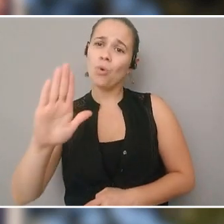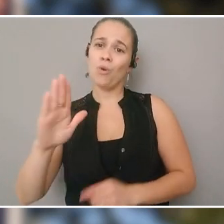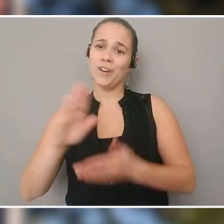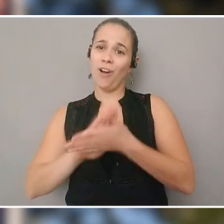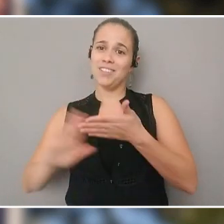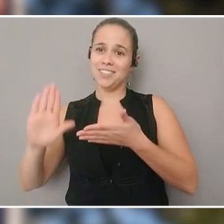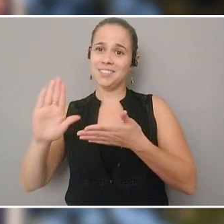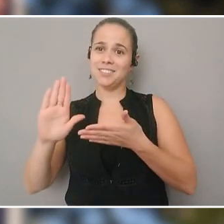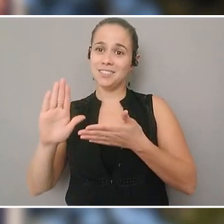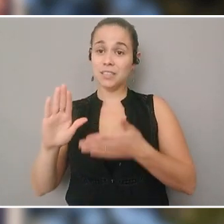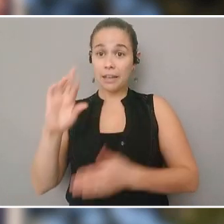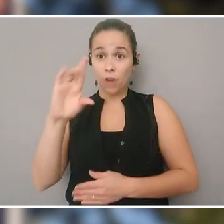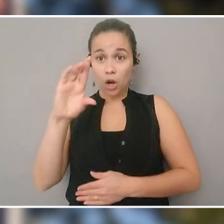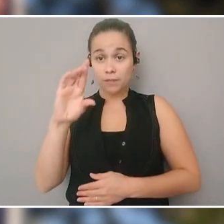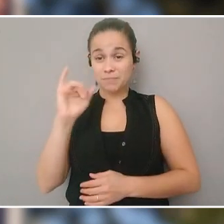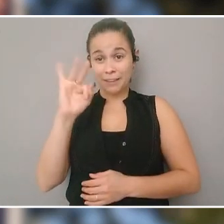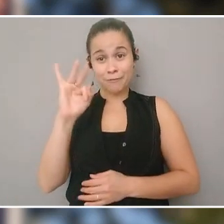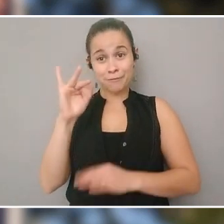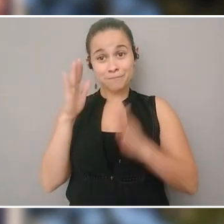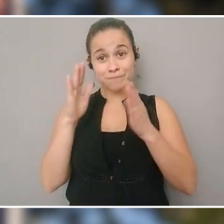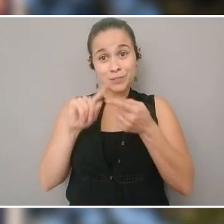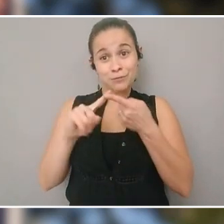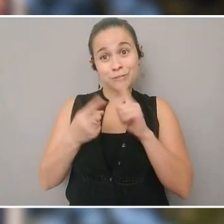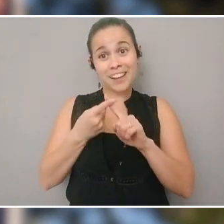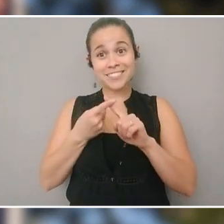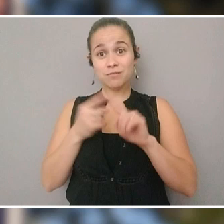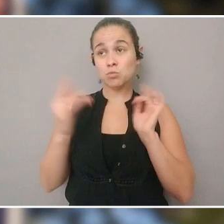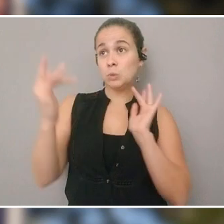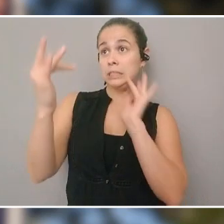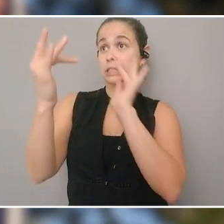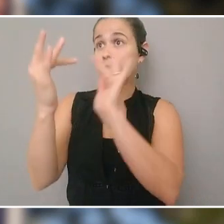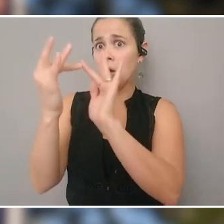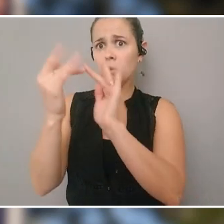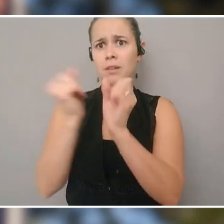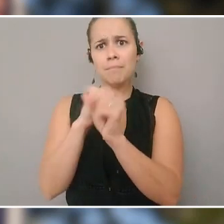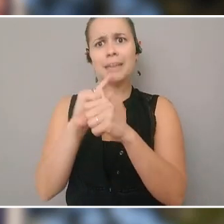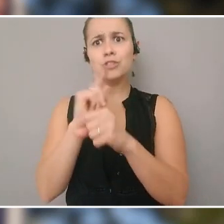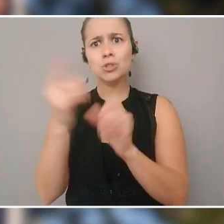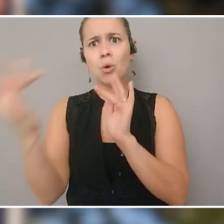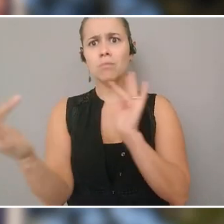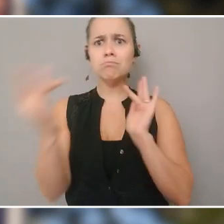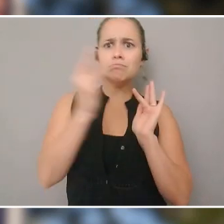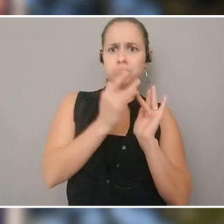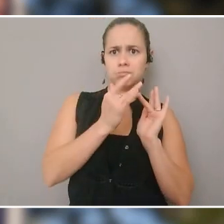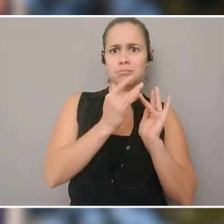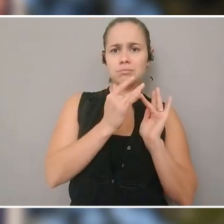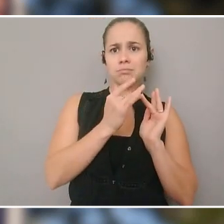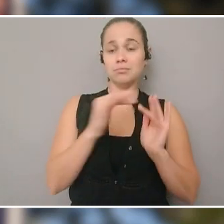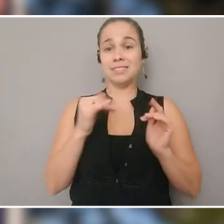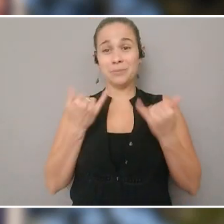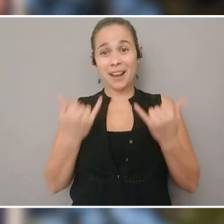acerca, alcanza. Este es un momento para ser amable